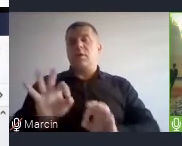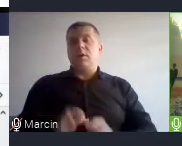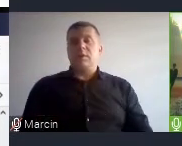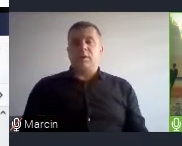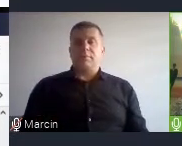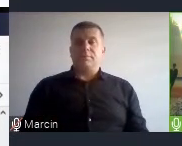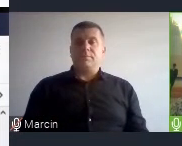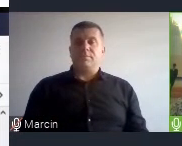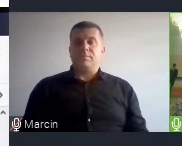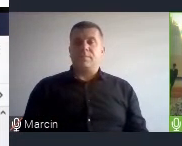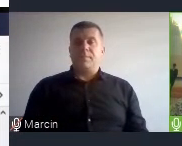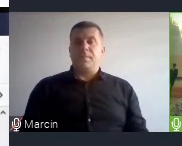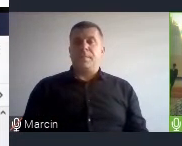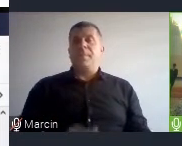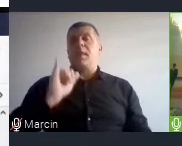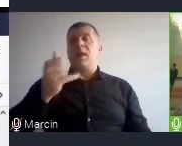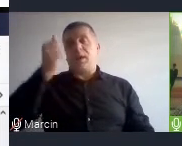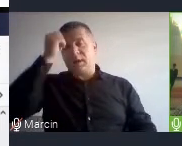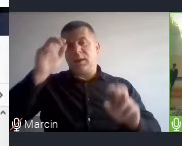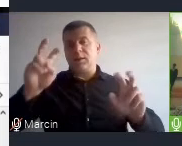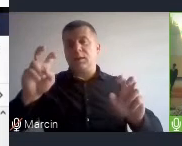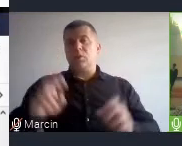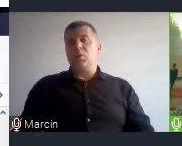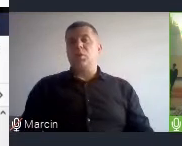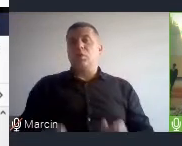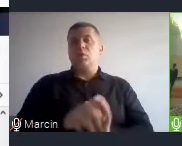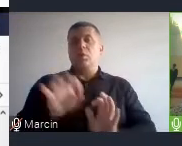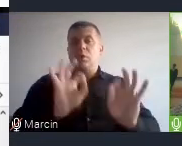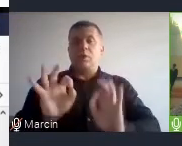Kwestia tego tylko z jakim tytułem do korekty.